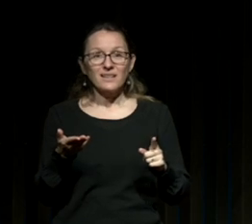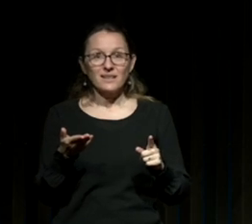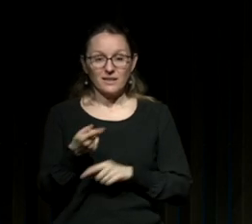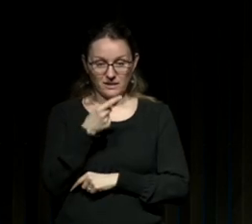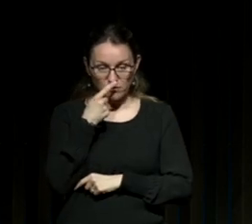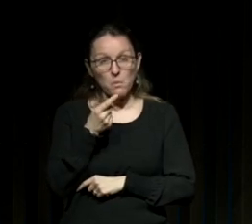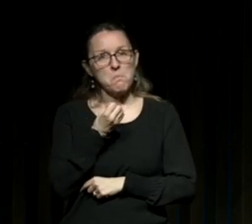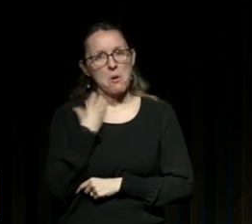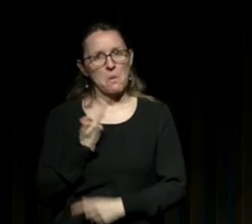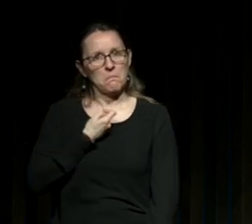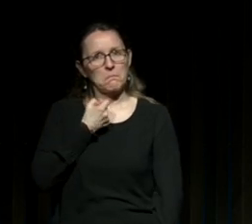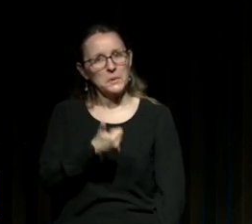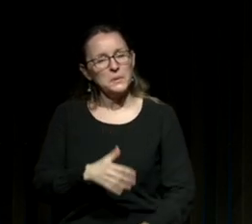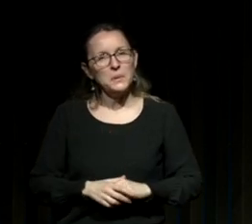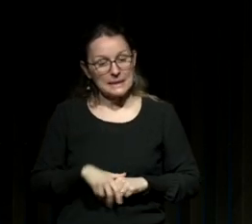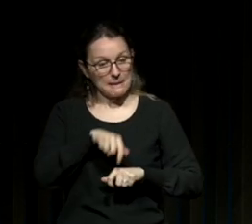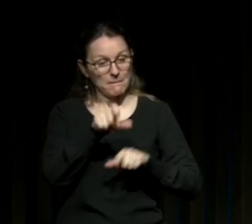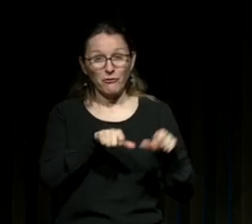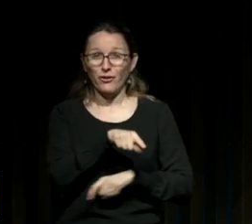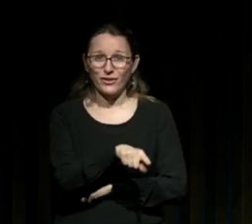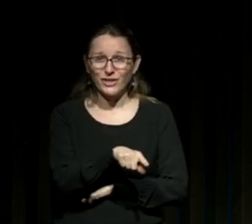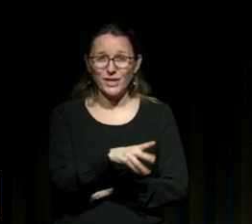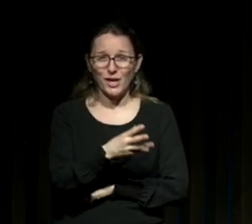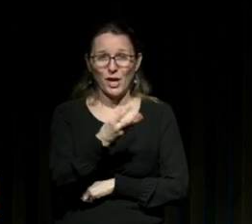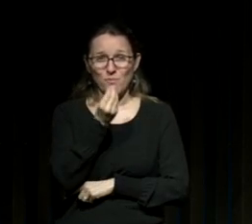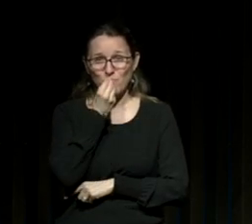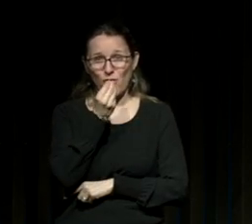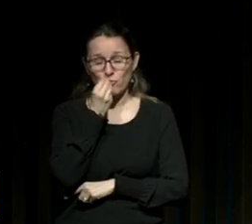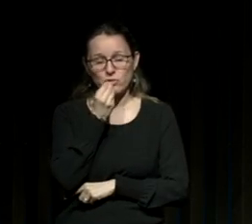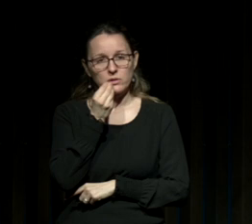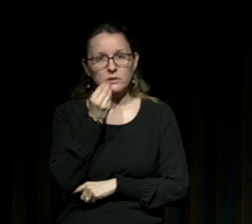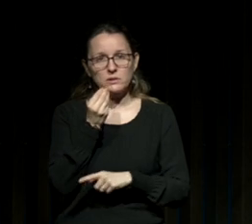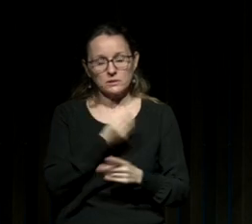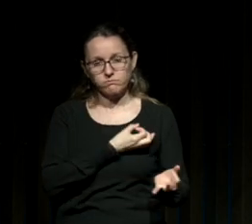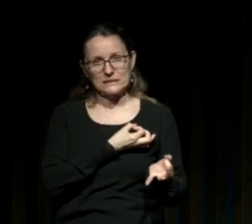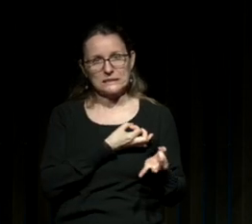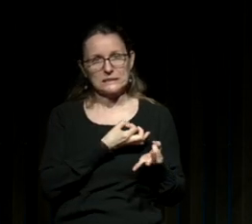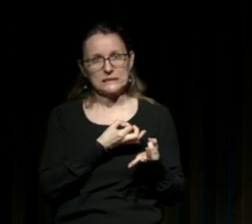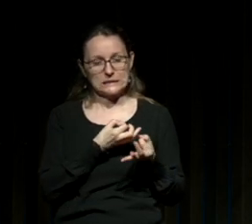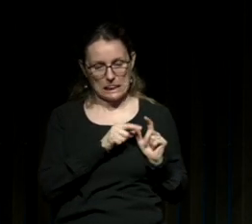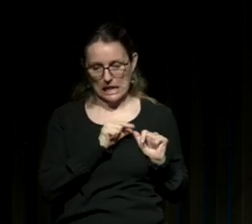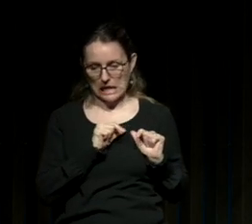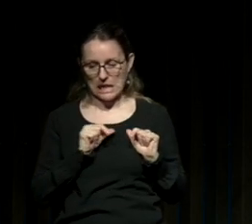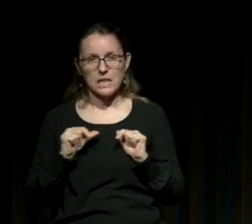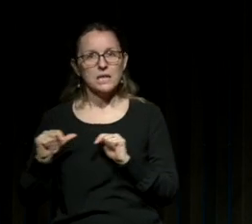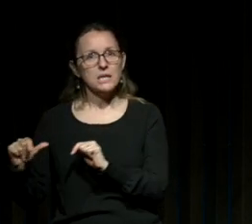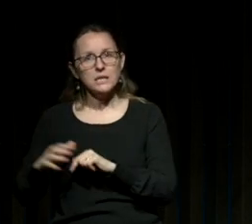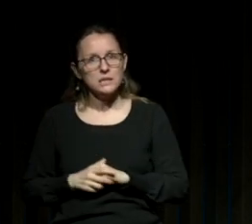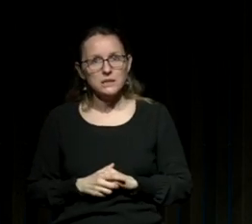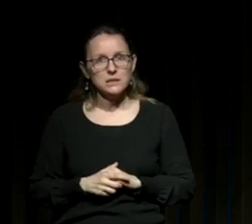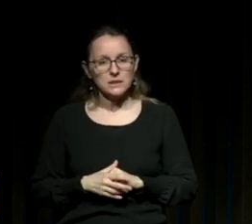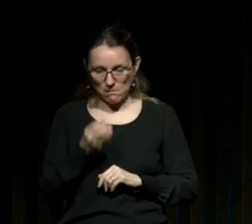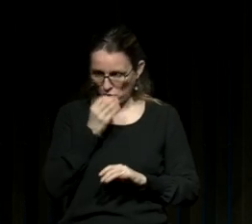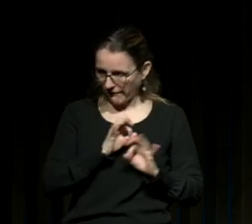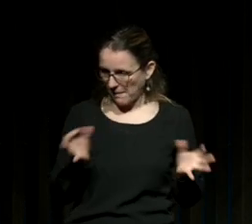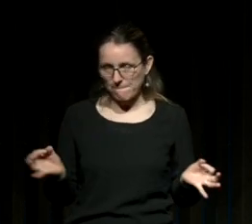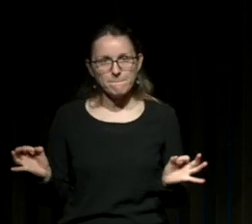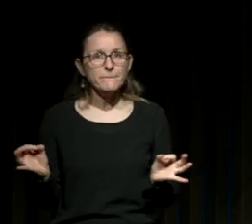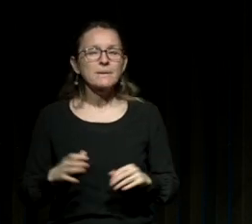ce disque les individus mange quasiment tout le temps d'ailleurs quand on regarde la médiane de 2